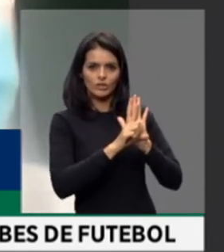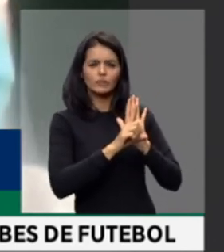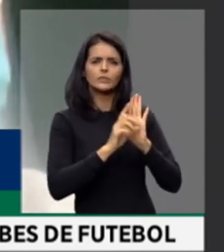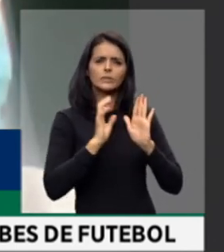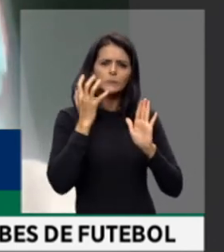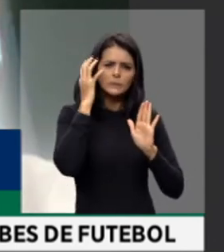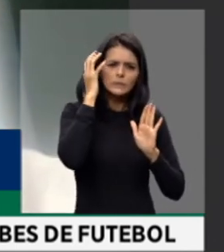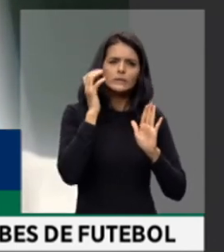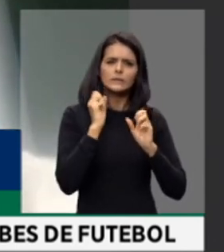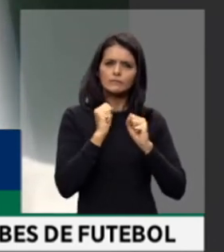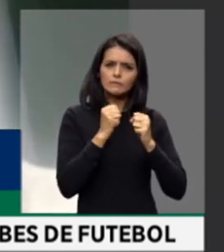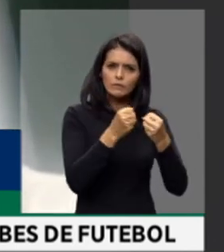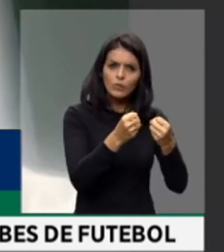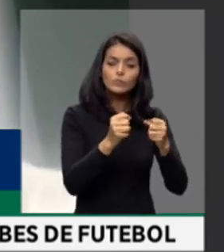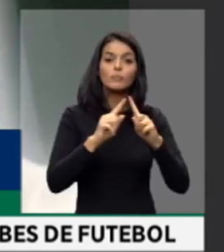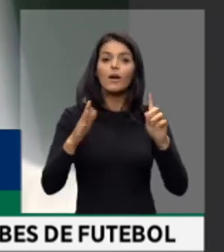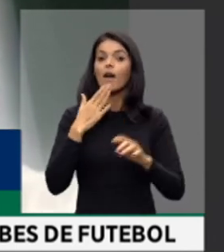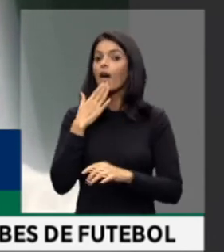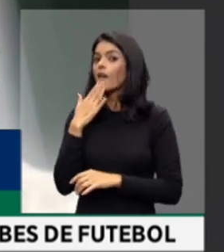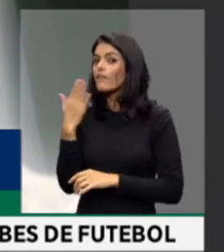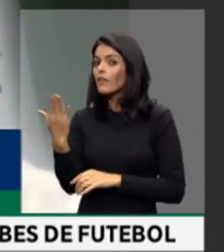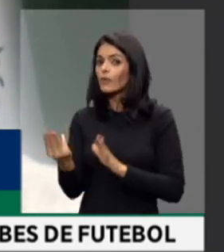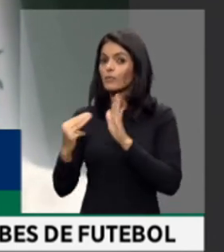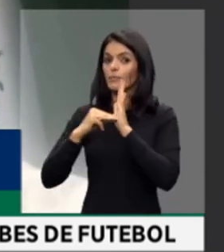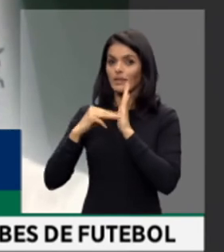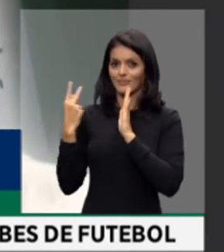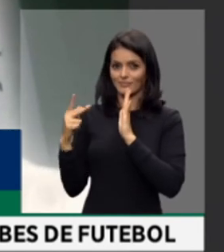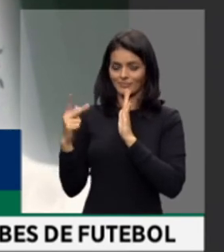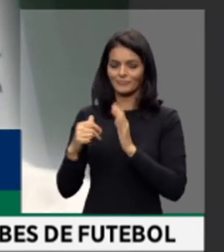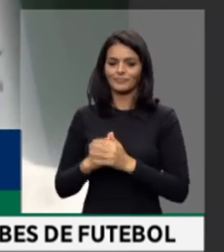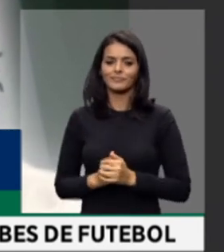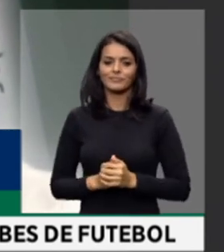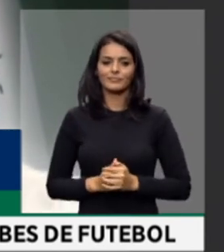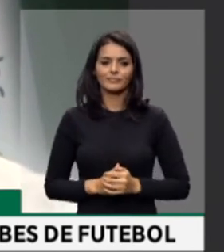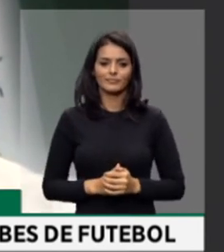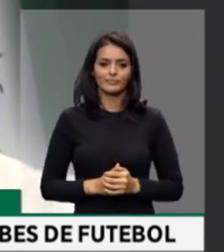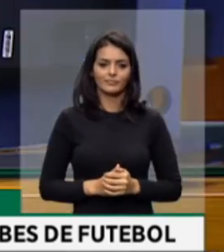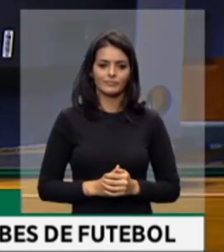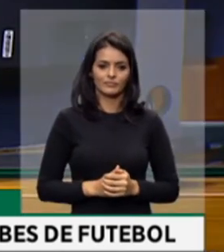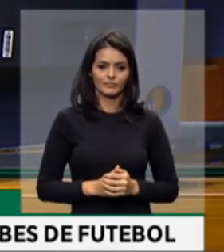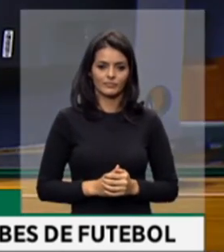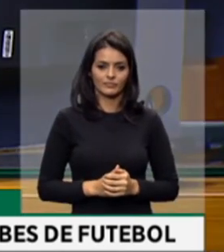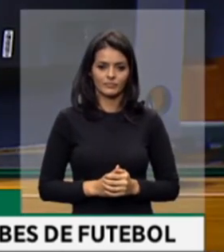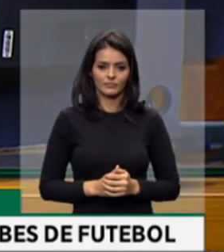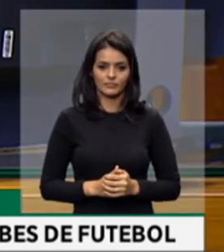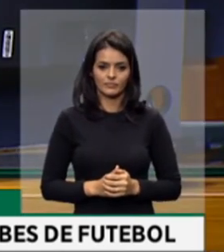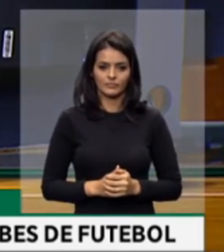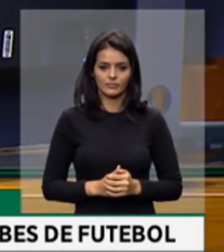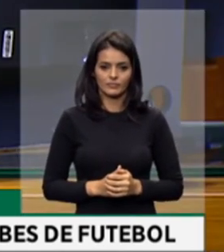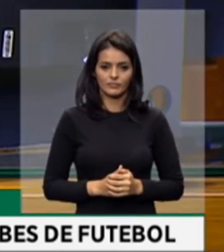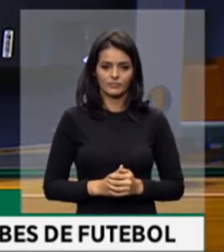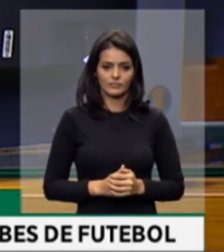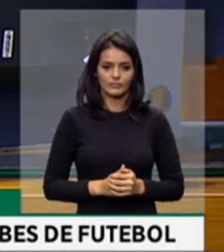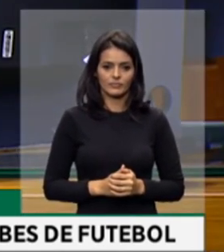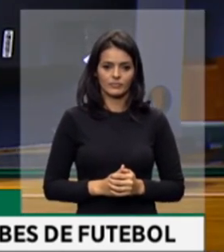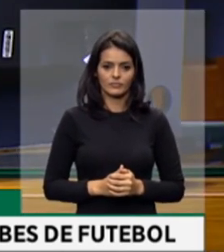O CIDADANIA? COMO VOTA... -- [DEPUTADO]: SENHOR PRESIDENTE, NÓS VOTAMOS SIM A ESSA EMENDA DO SENADO. NÓS JÁ HAVÍAMOS MANIFESTADO A